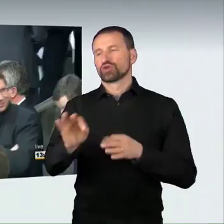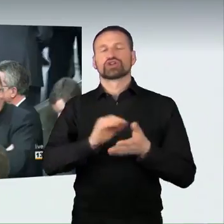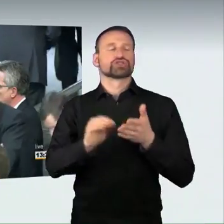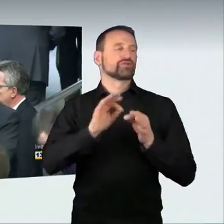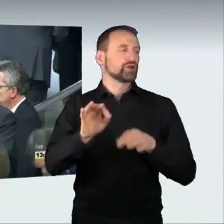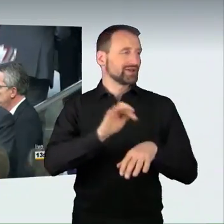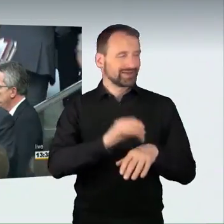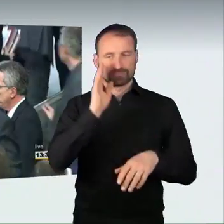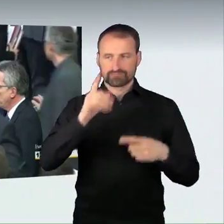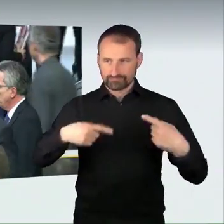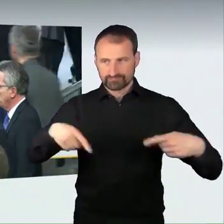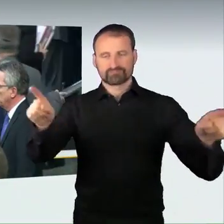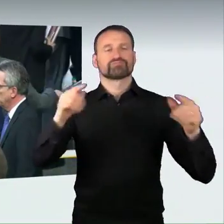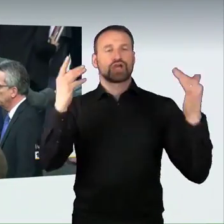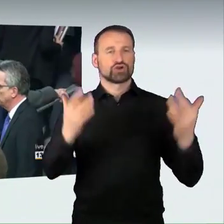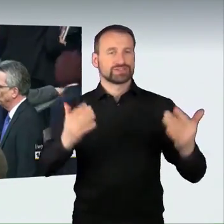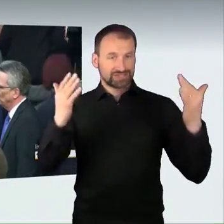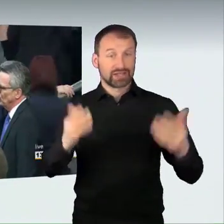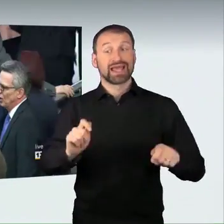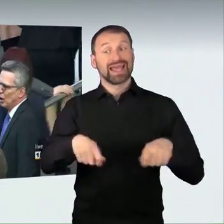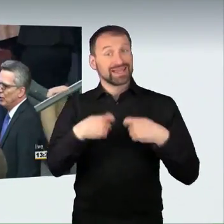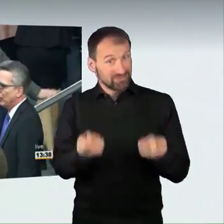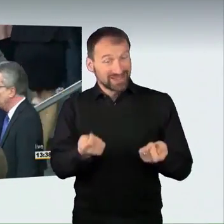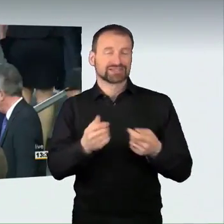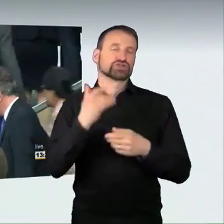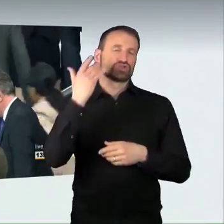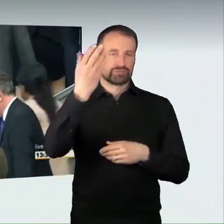Die Ergebnisse der Abstimmungen werden Ihnen später bekannt gegeben.